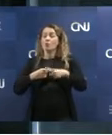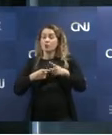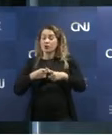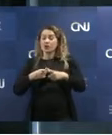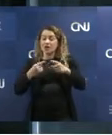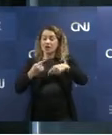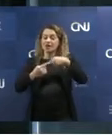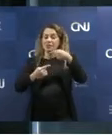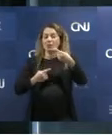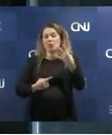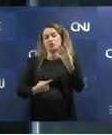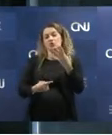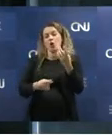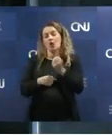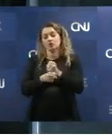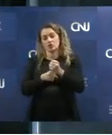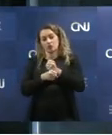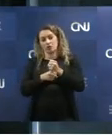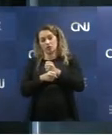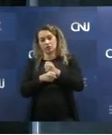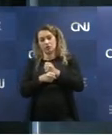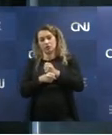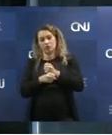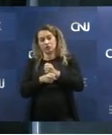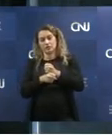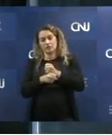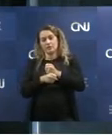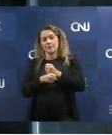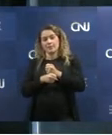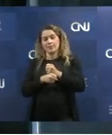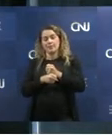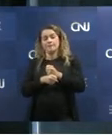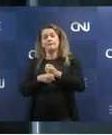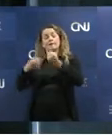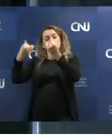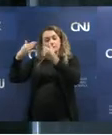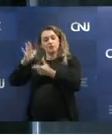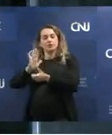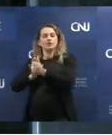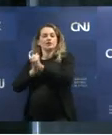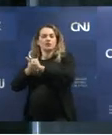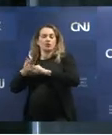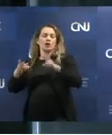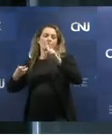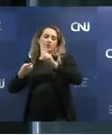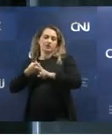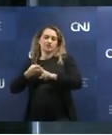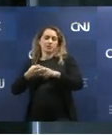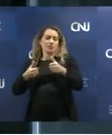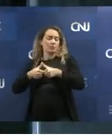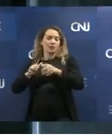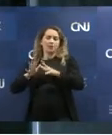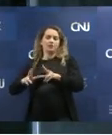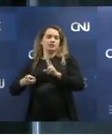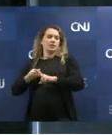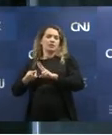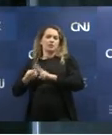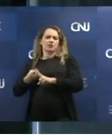anos, a magistrada deferiu, revogou a prisão. O réu permaneceu preso exatamente por força de outros processos